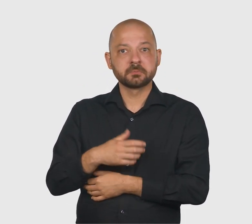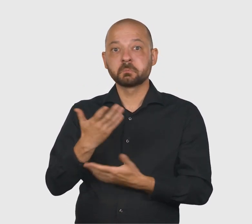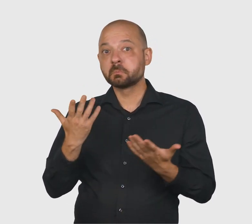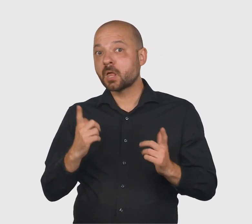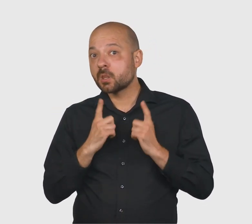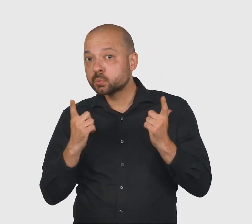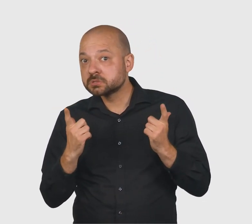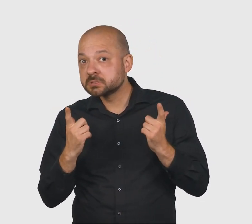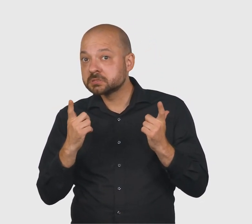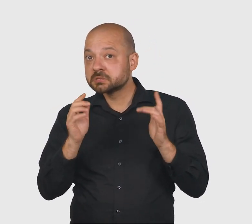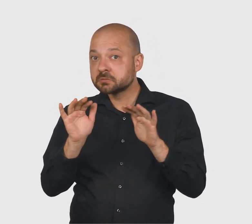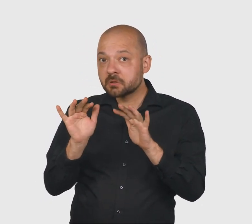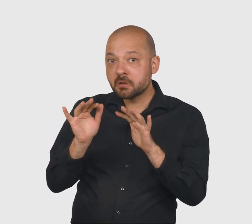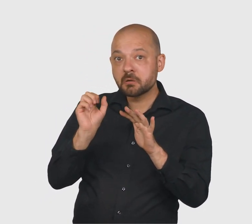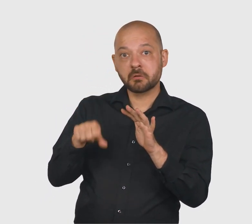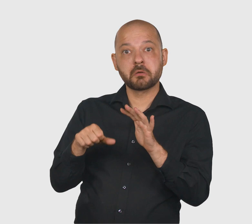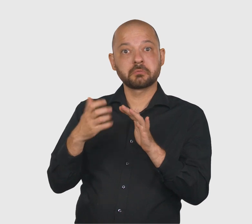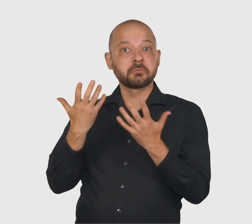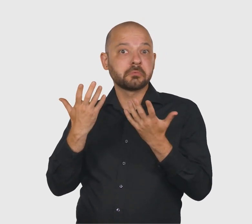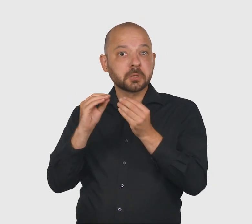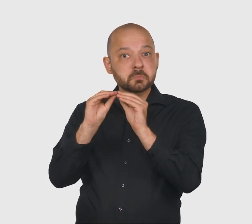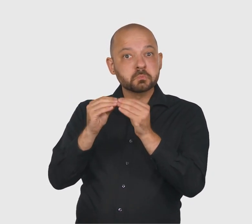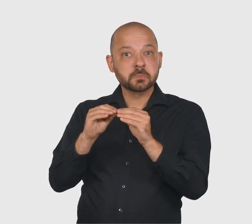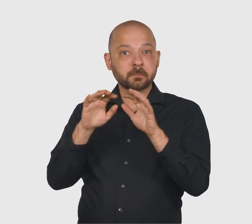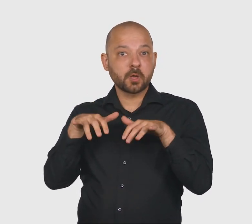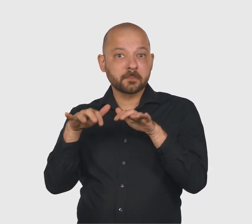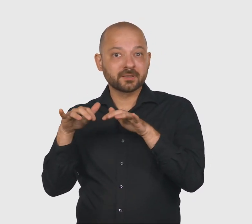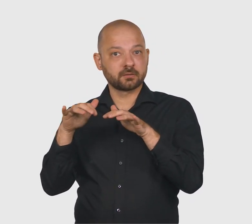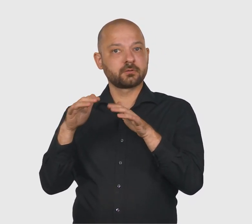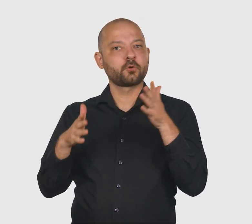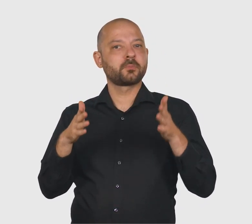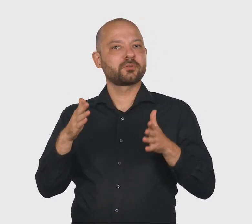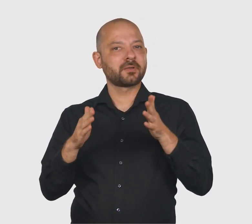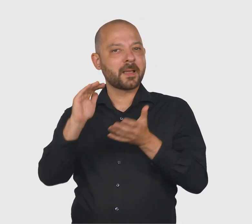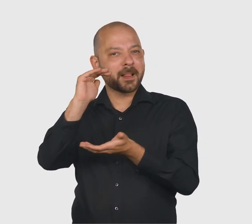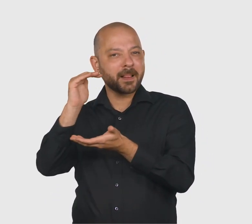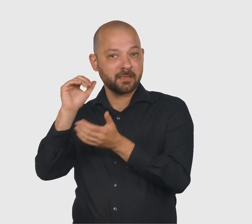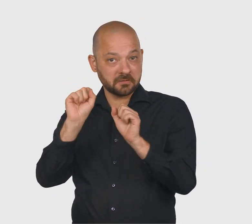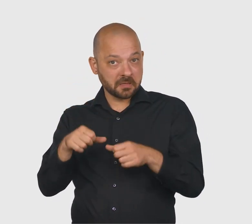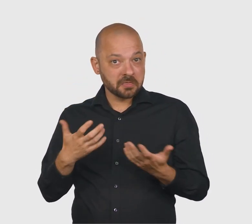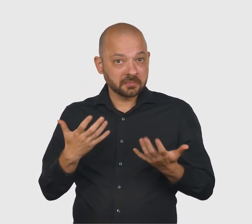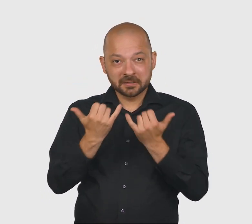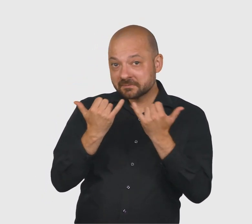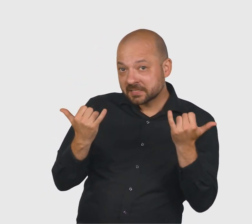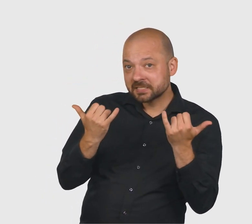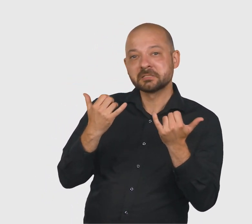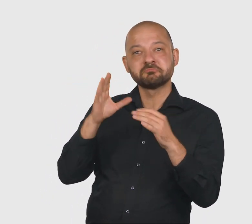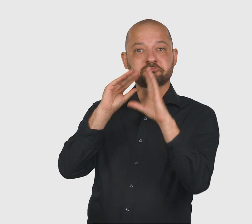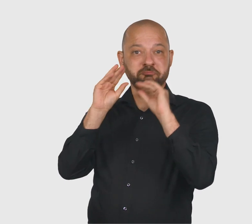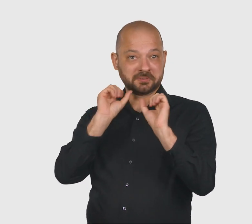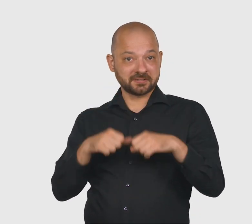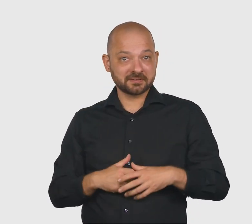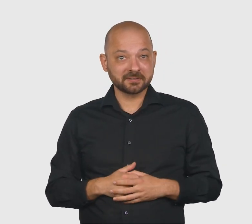Wer Lust hat, kann auch ausprobieren, wie man kleine Roboter programmiert.